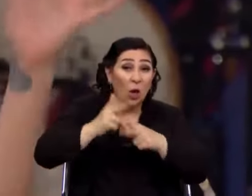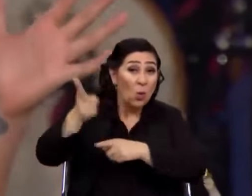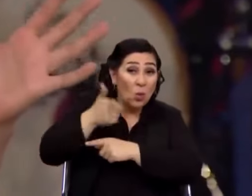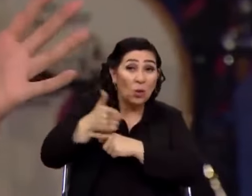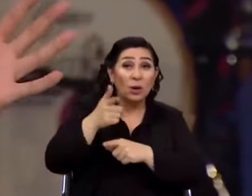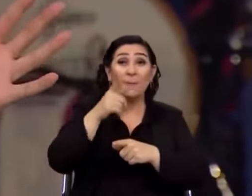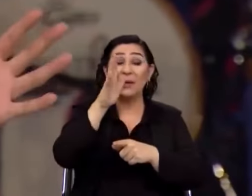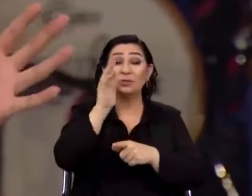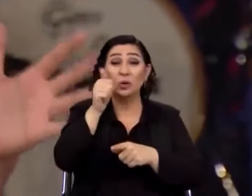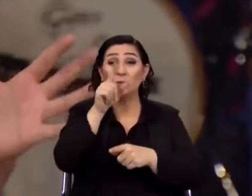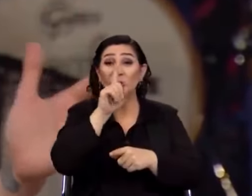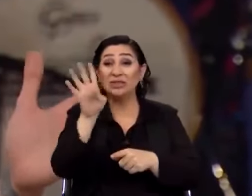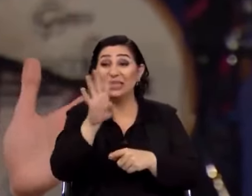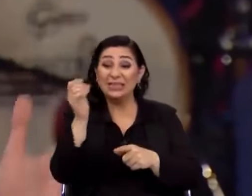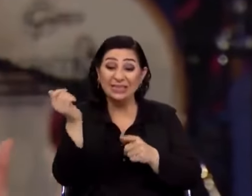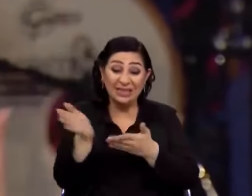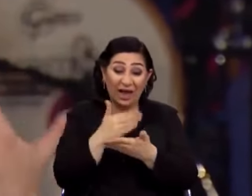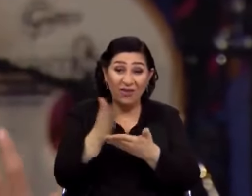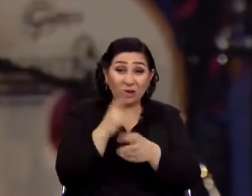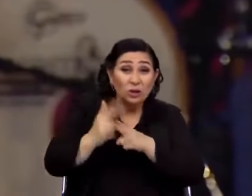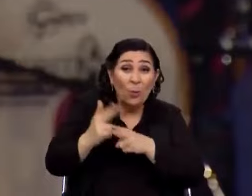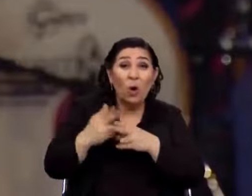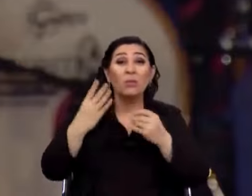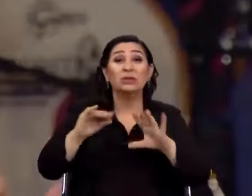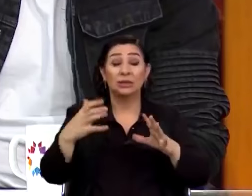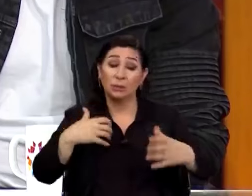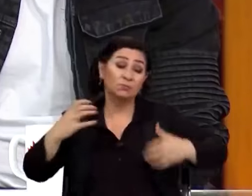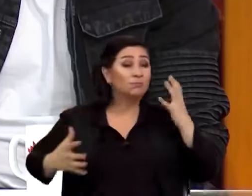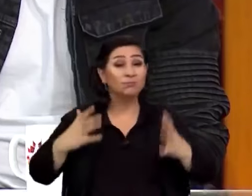sayfayı sıkıştırmak zorunda kalmayız performans gösterebilme şansımız daha